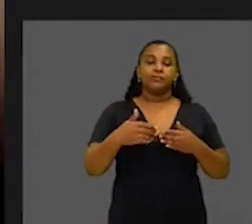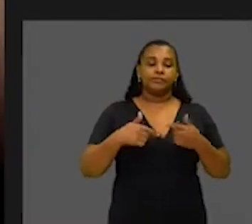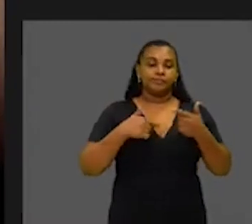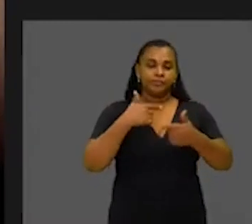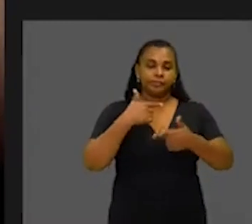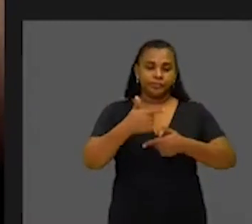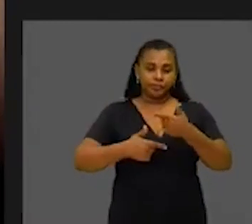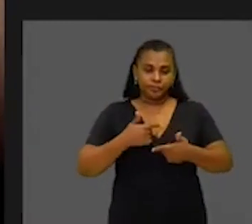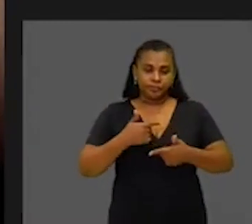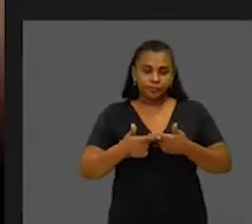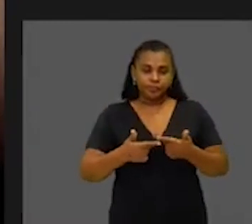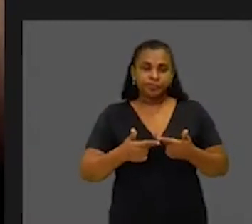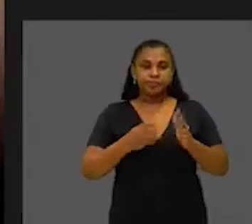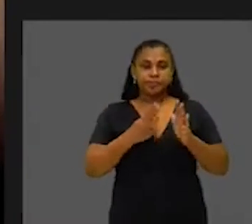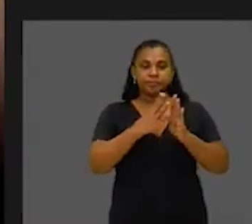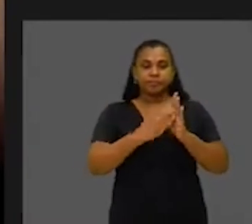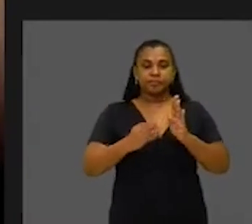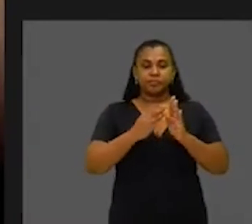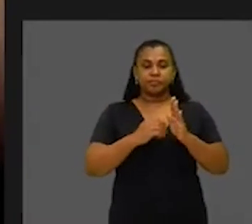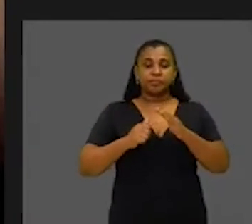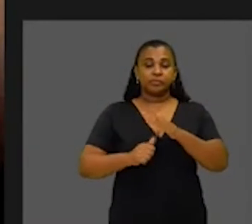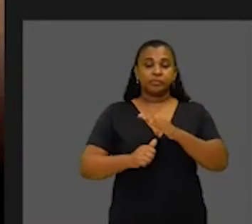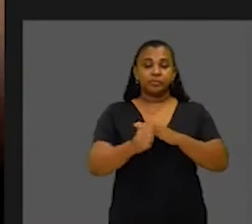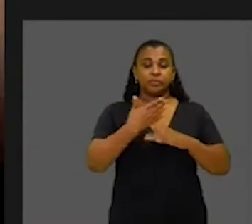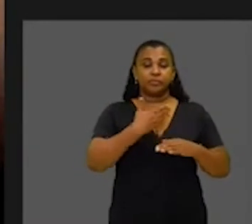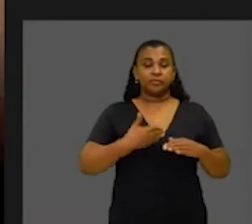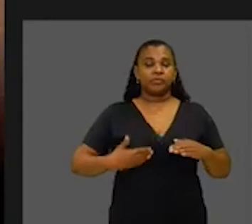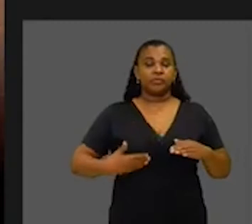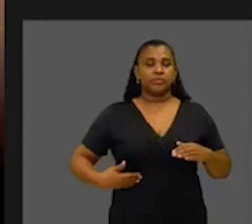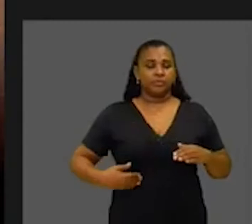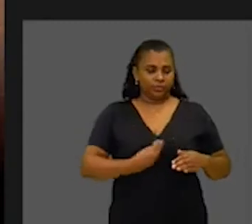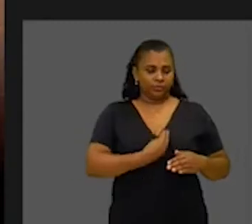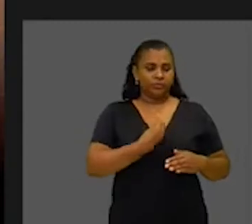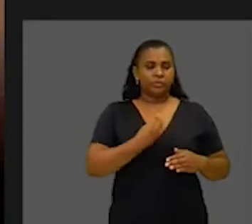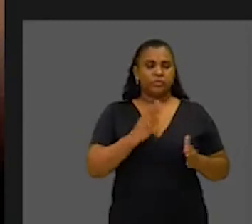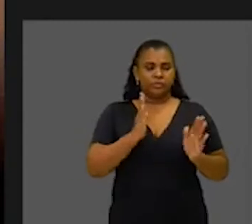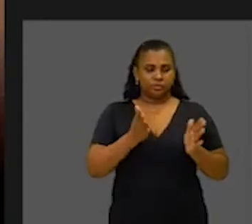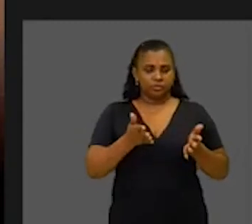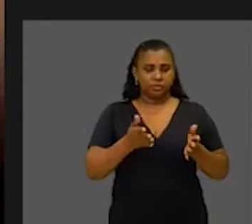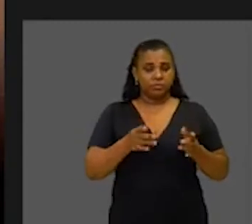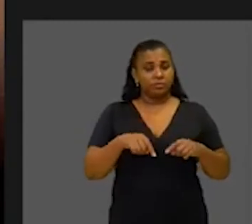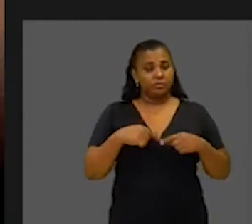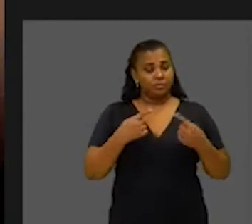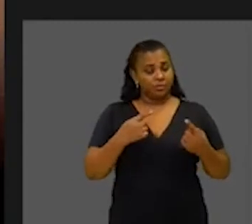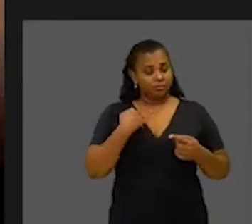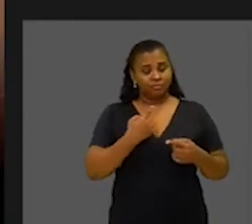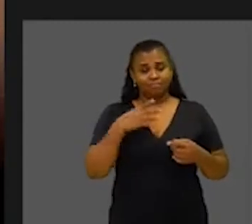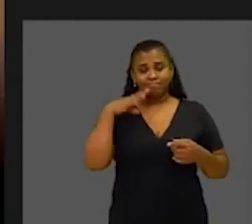modelo lançamento público está entre nós Mas que convenhamos a gente ainda não aprendeu muito bem